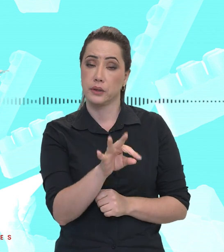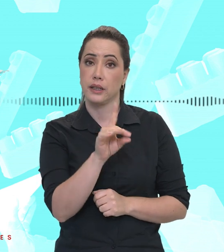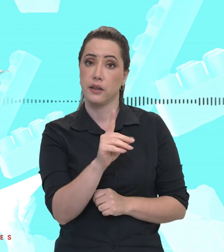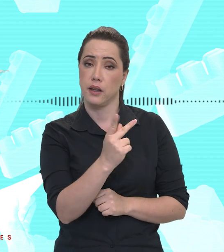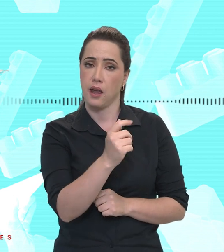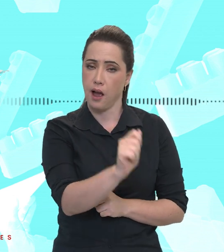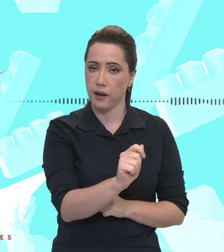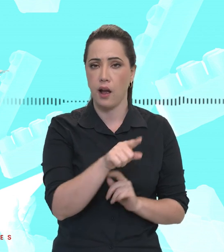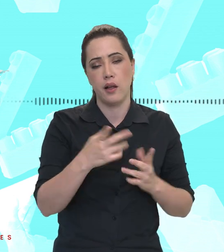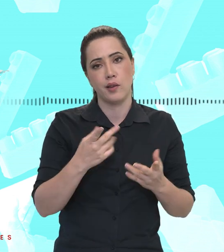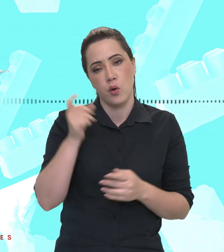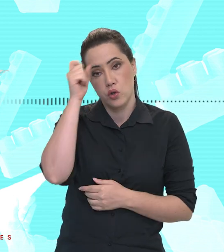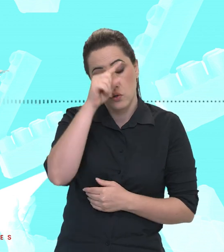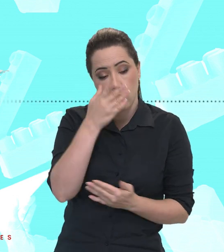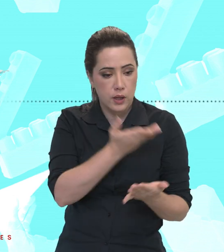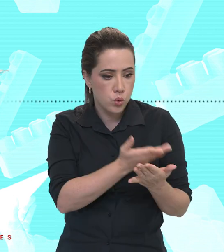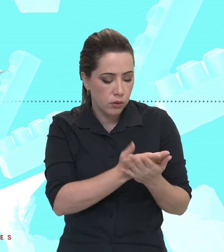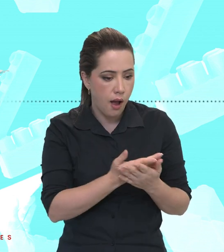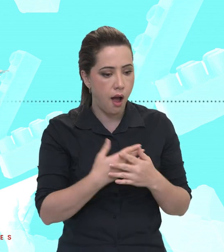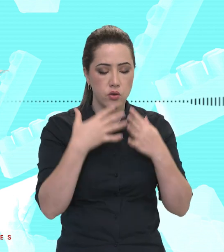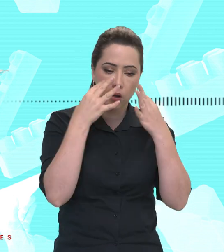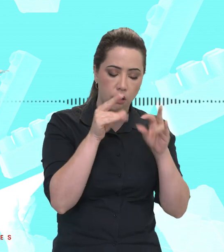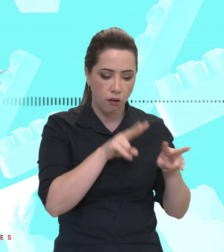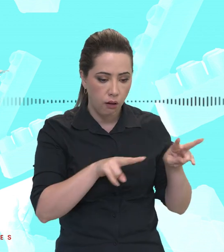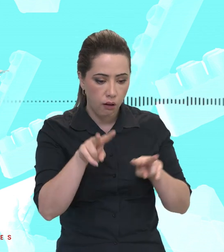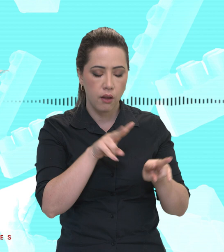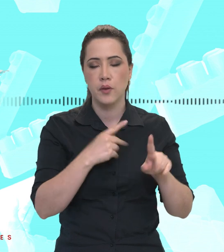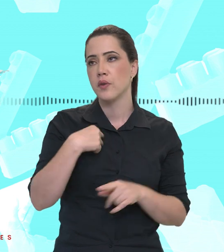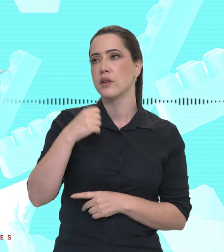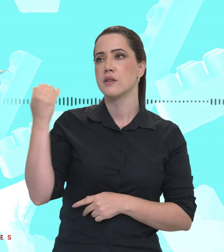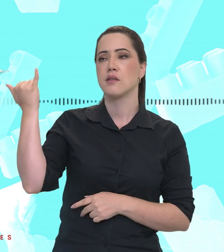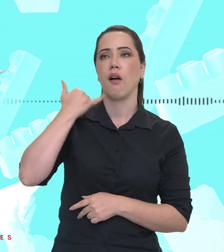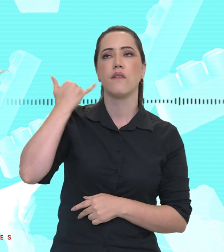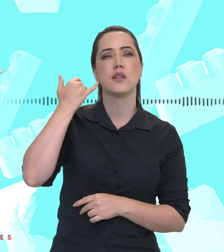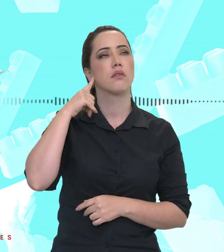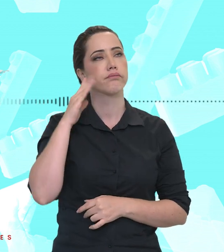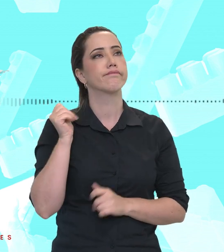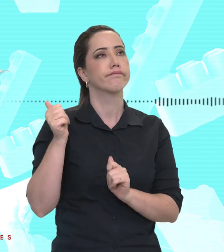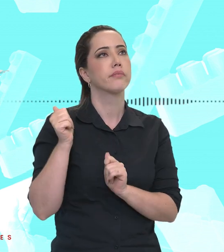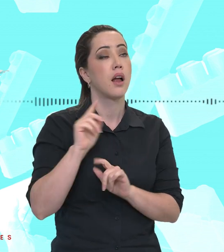atenção, né, nas coisas que às vezes você falava uma coisa agora, dali em cinco minutos